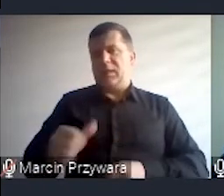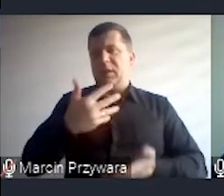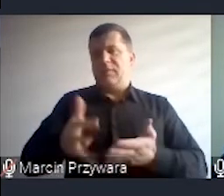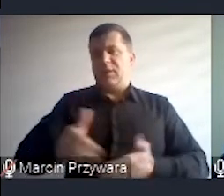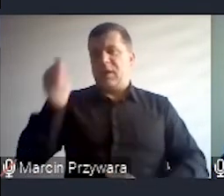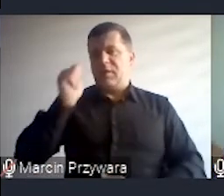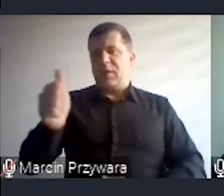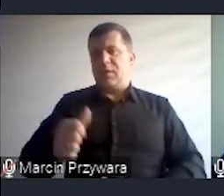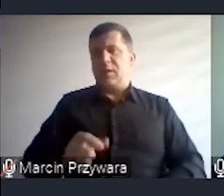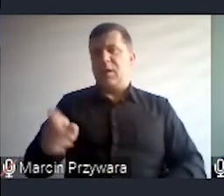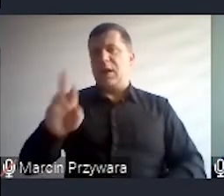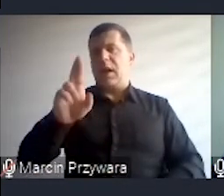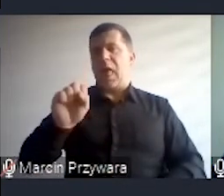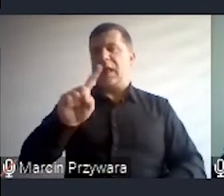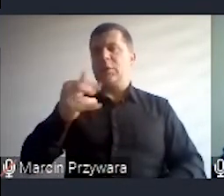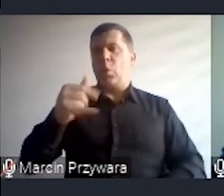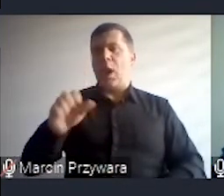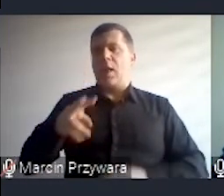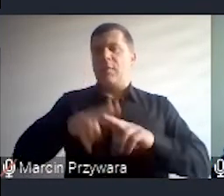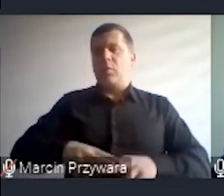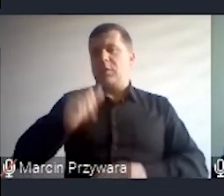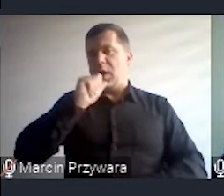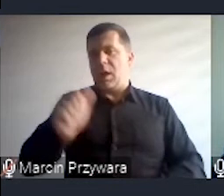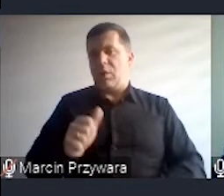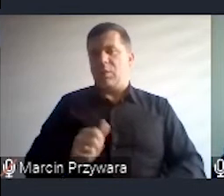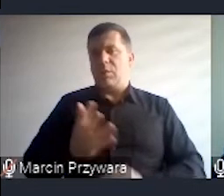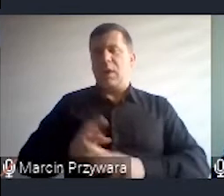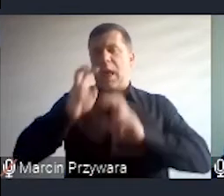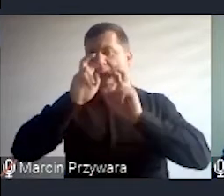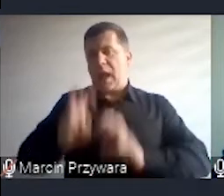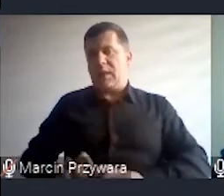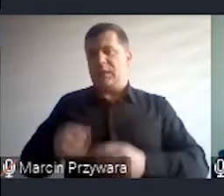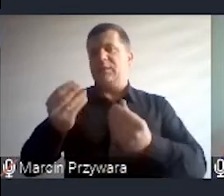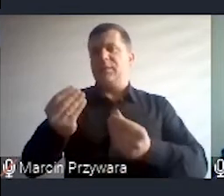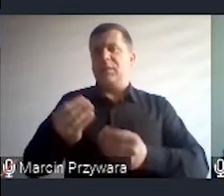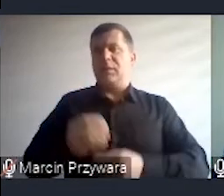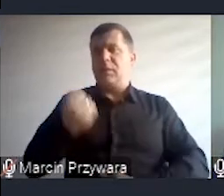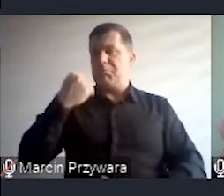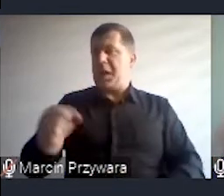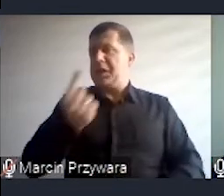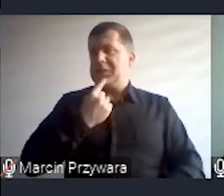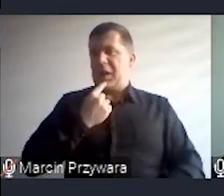Wartość rezydualna w Funduszach Europejskich jest tylko w analizach finansowych i to też bardzo rzadko i niechętnie.